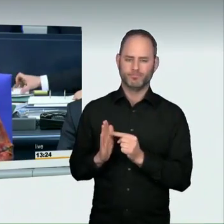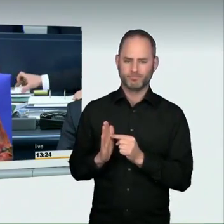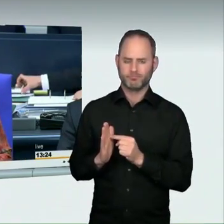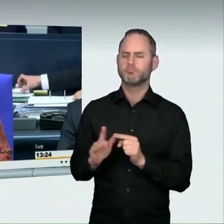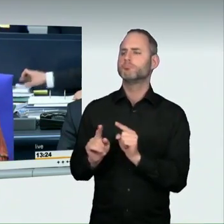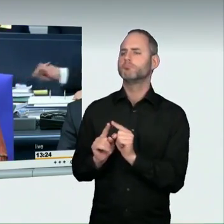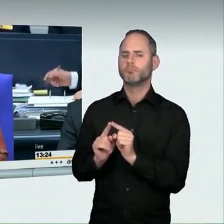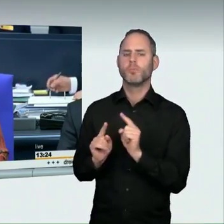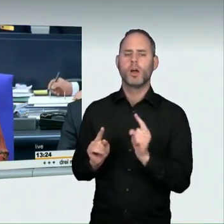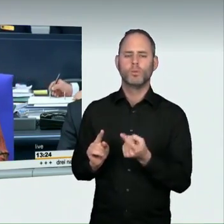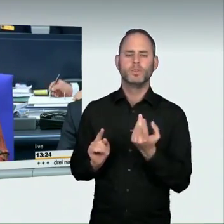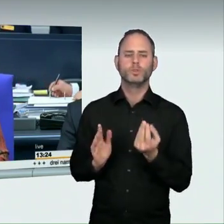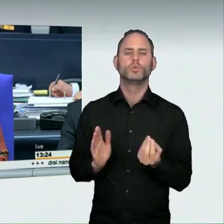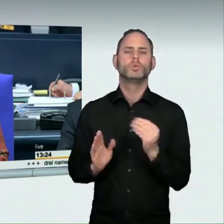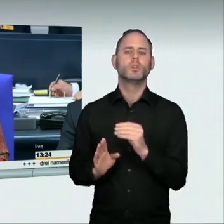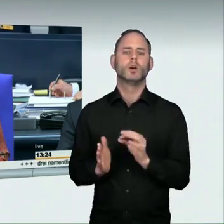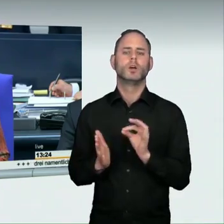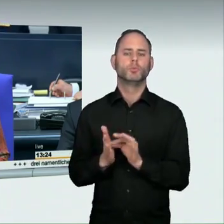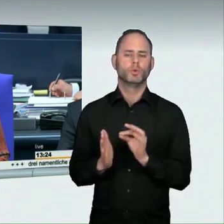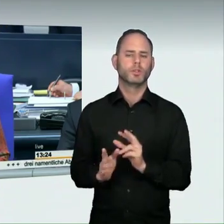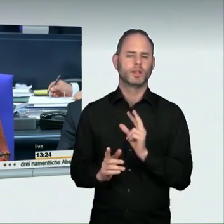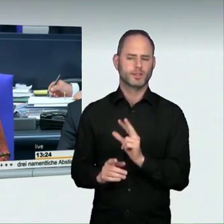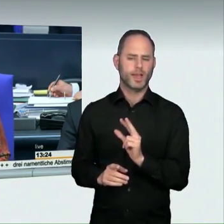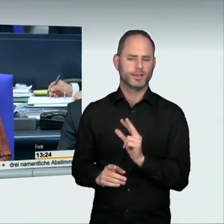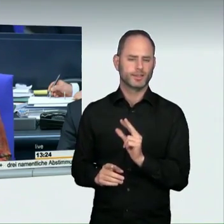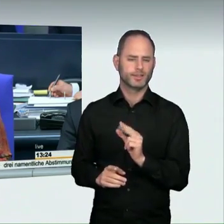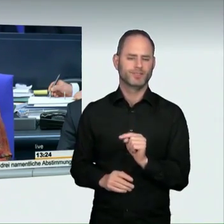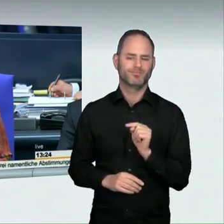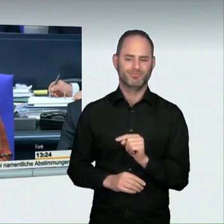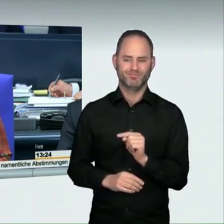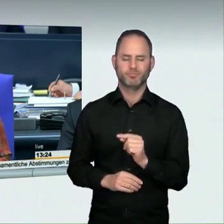sowie Zusatzpunkt 3. Interfraktionell wird die Überweisung der Vorlagen